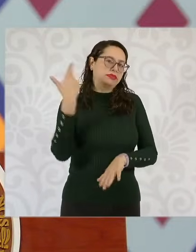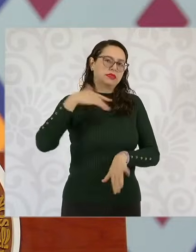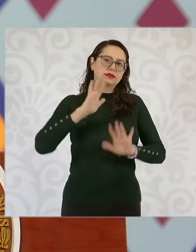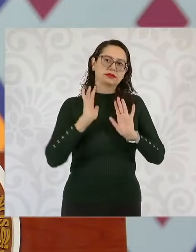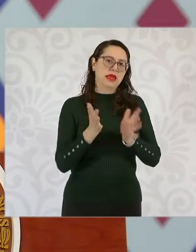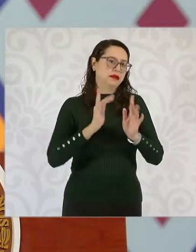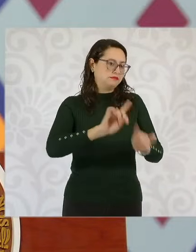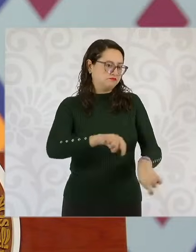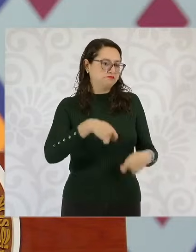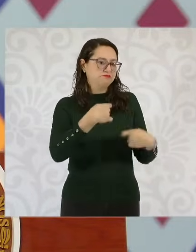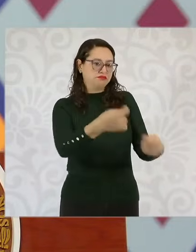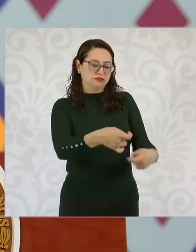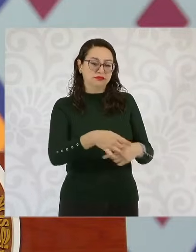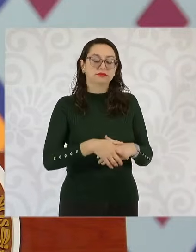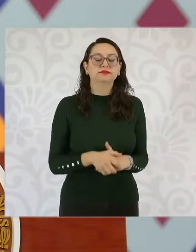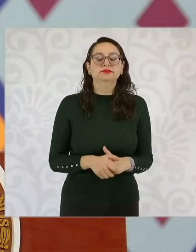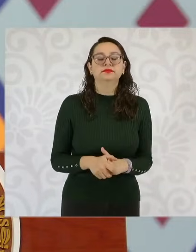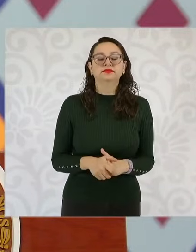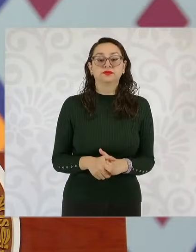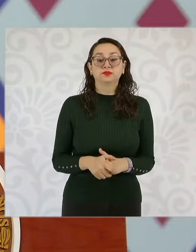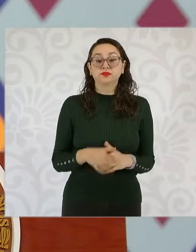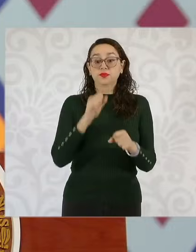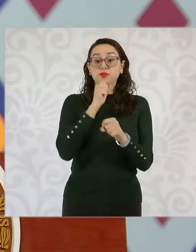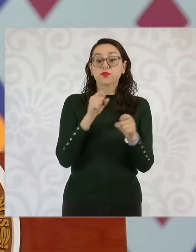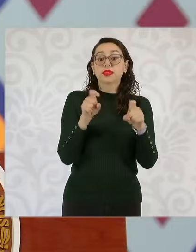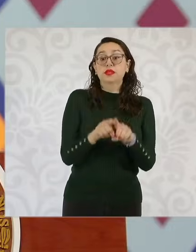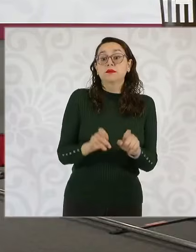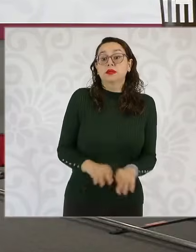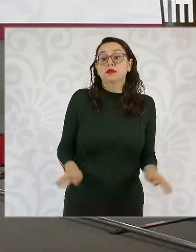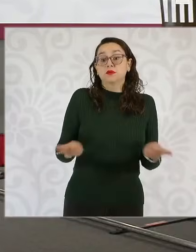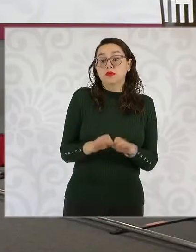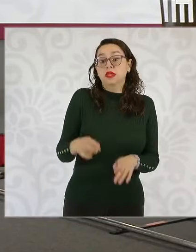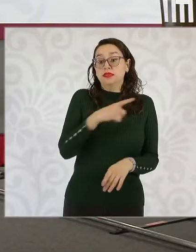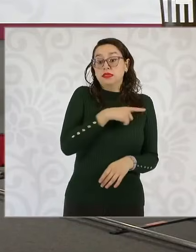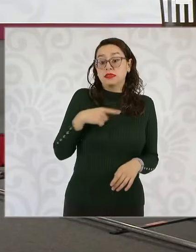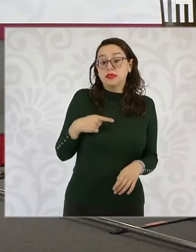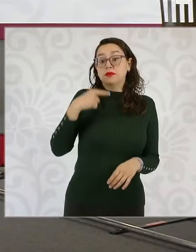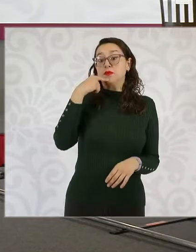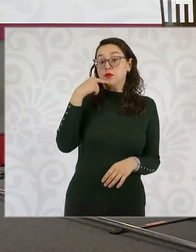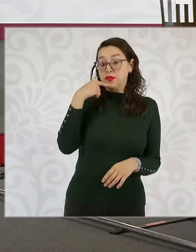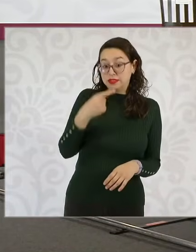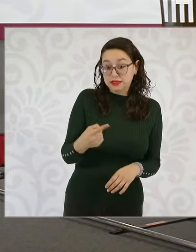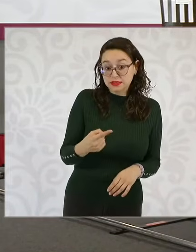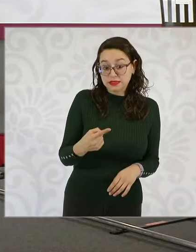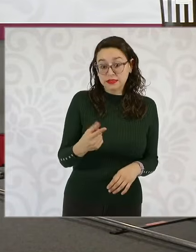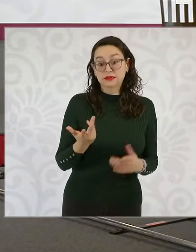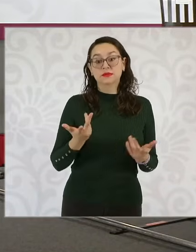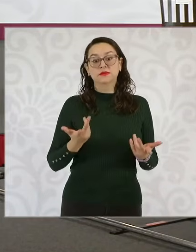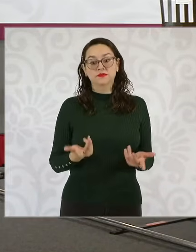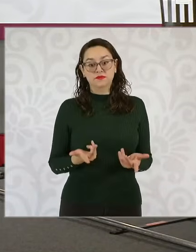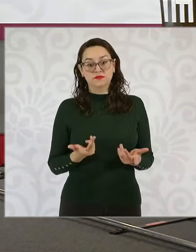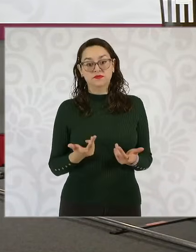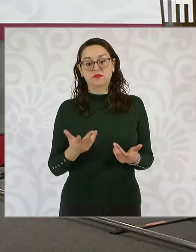también decirles que estos cambios a las leyes nos permitirán poder contar con una estrategia